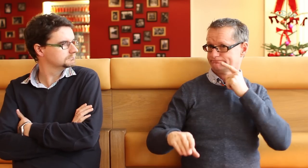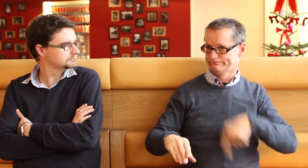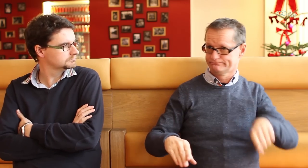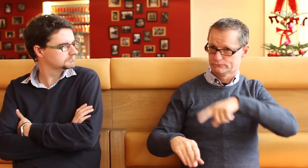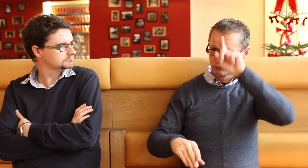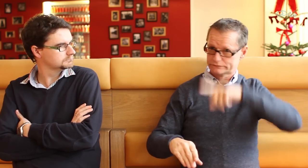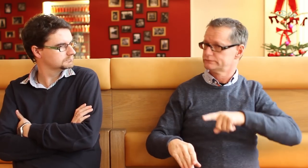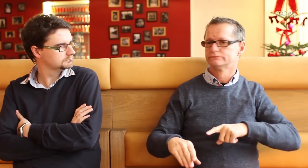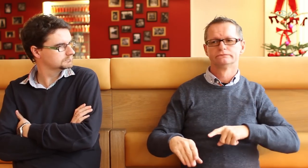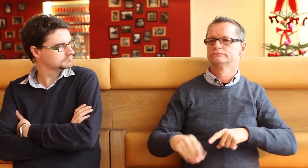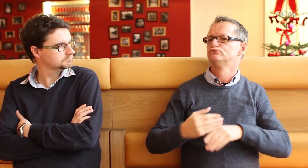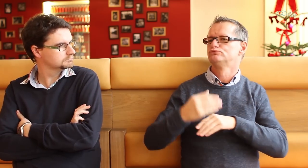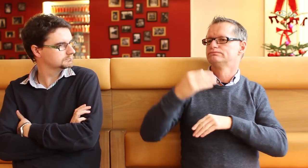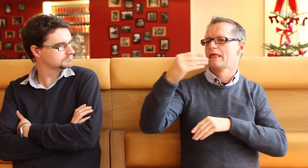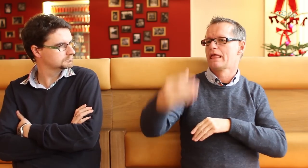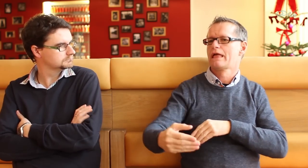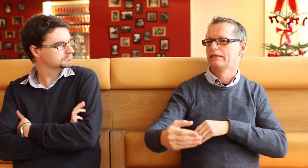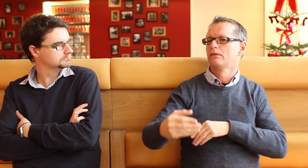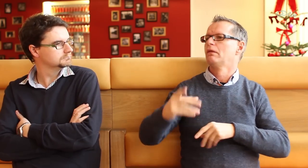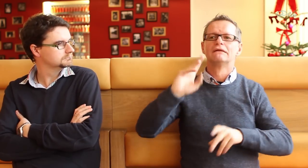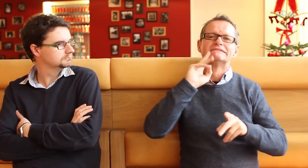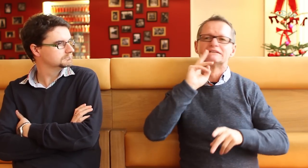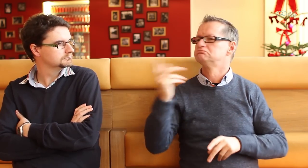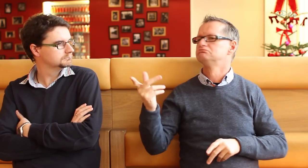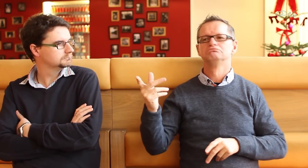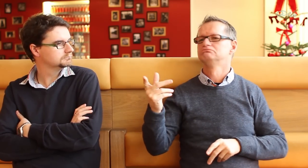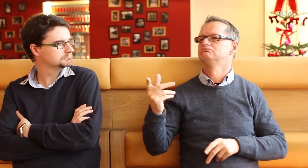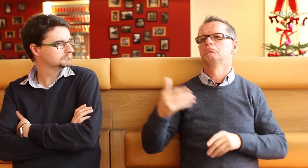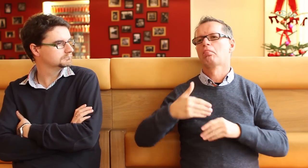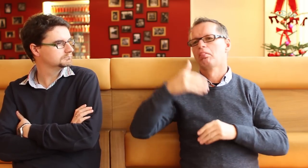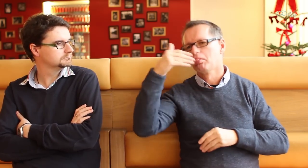Wir hier in Deutschland haben das nicht. Ist das anders, wir sind hier viel später dran mit den Fingeralphabet.